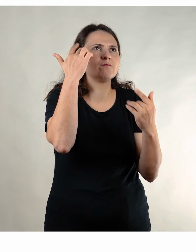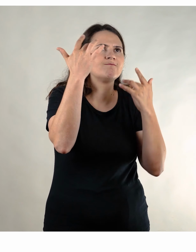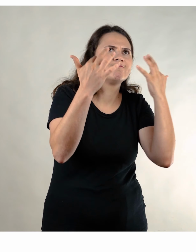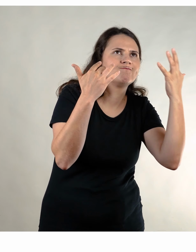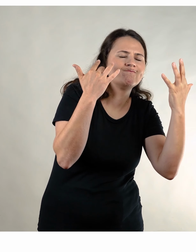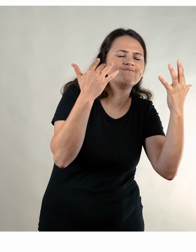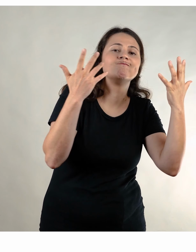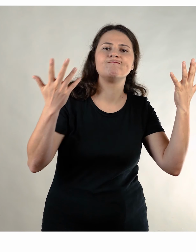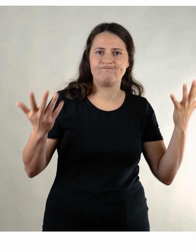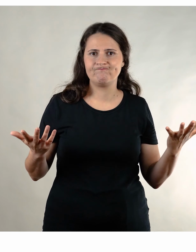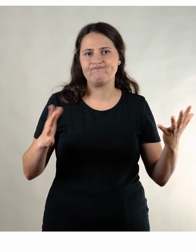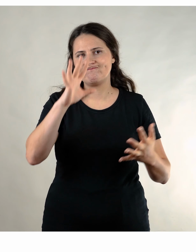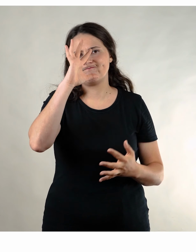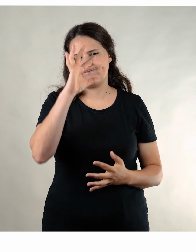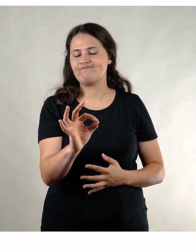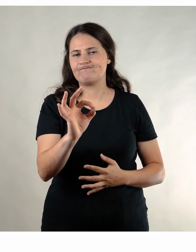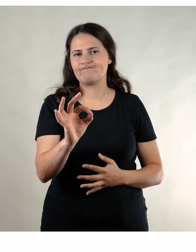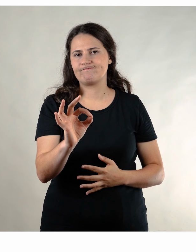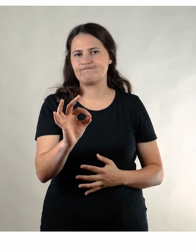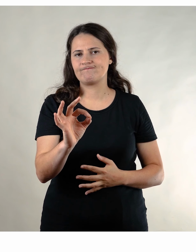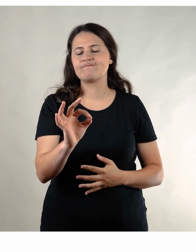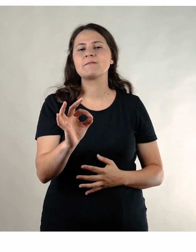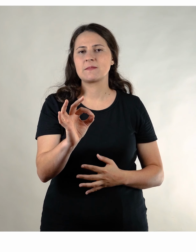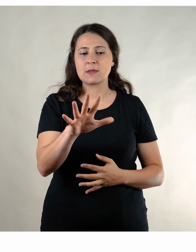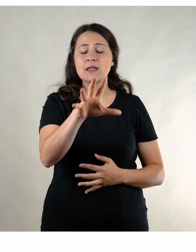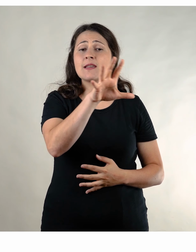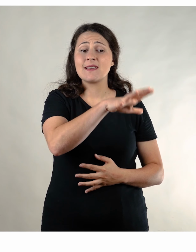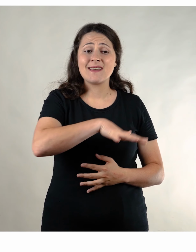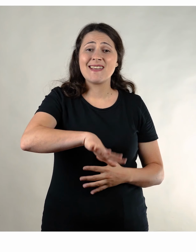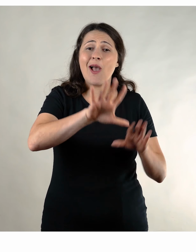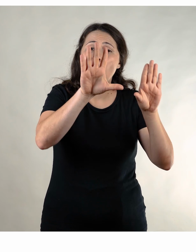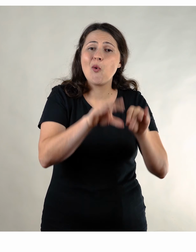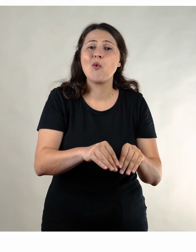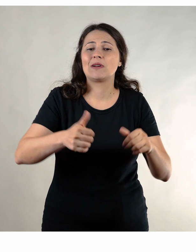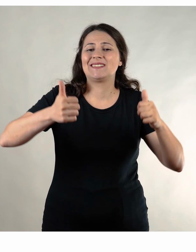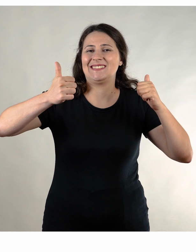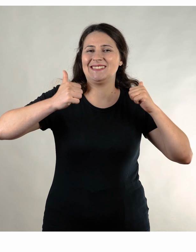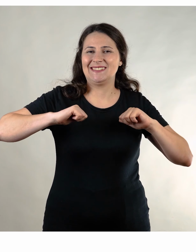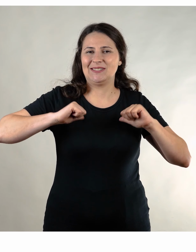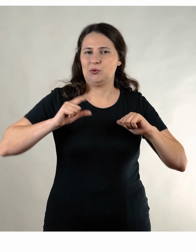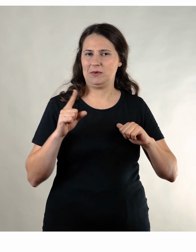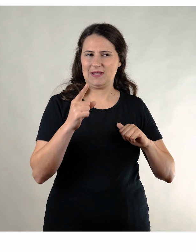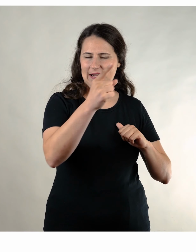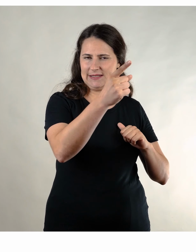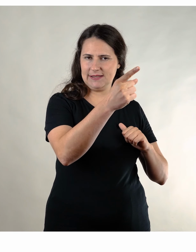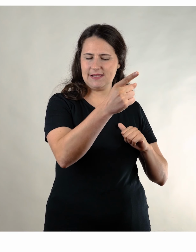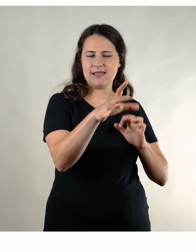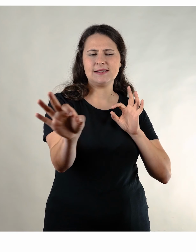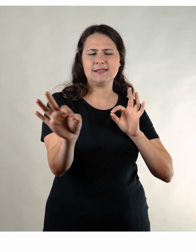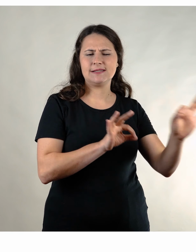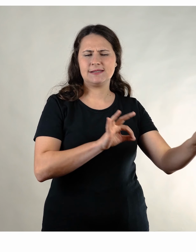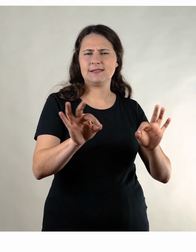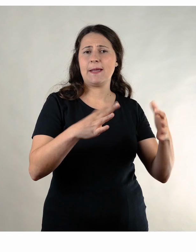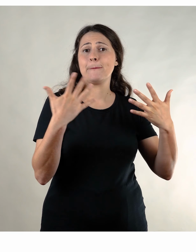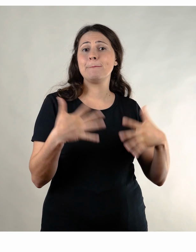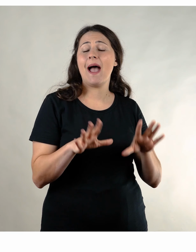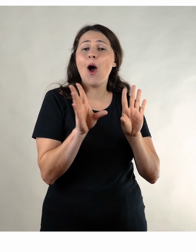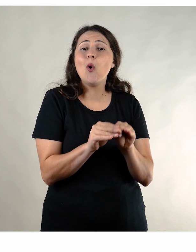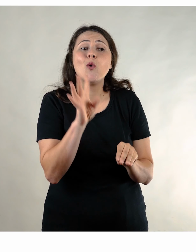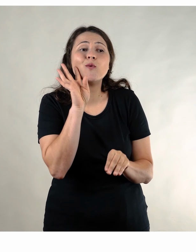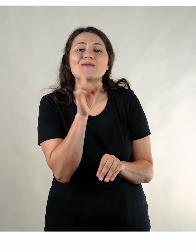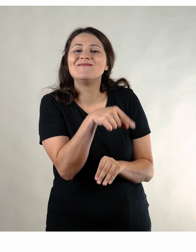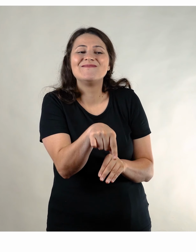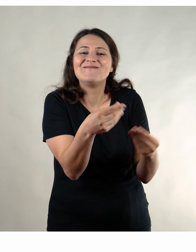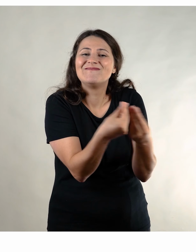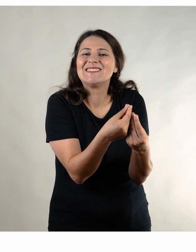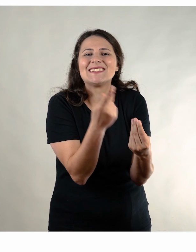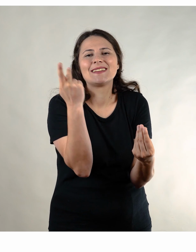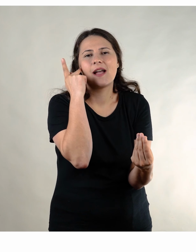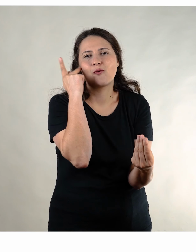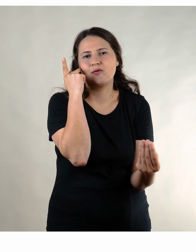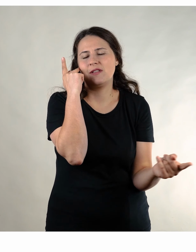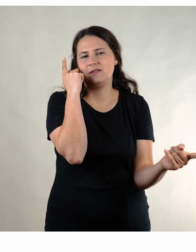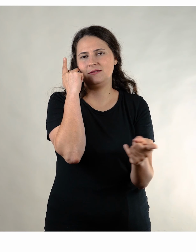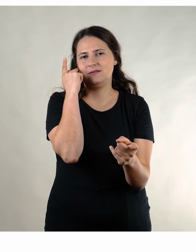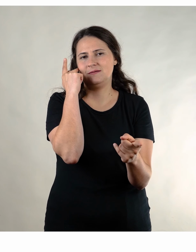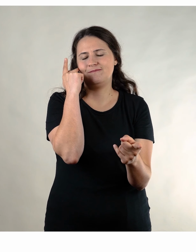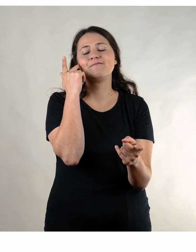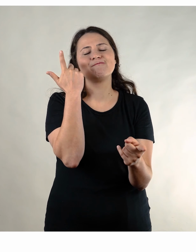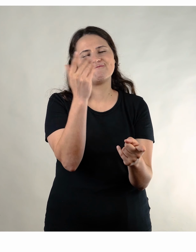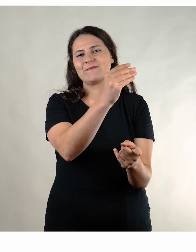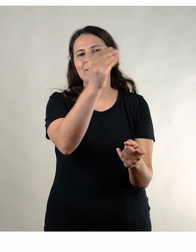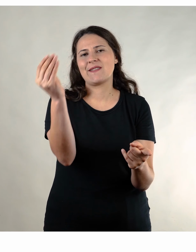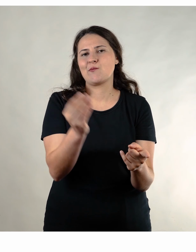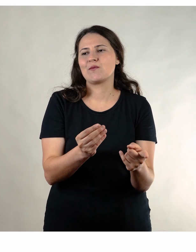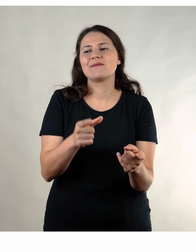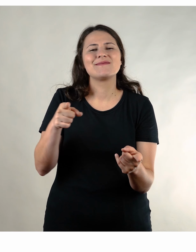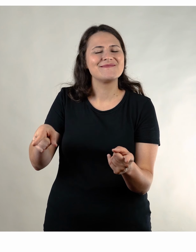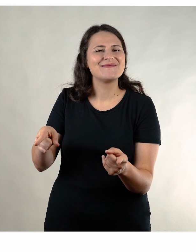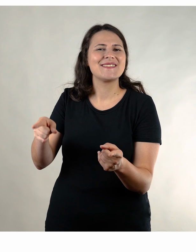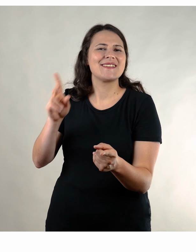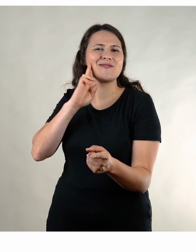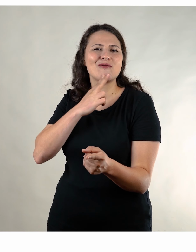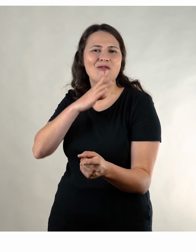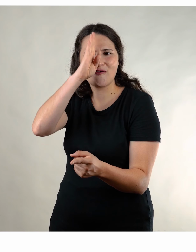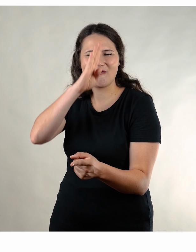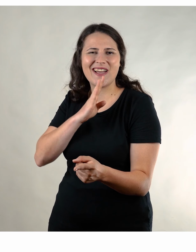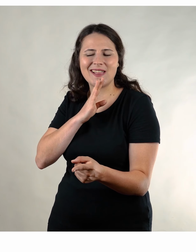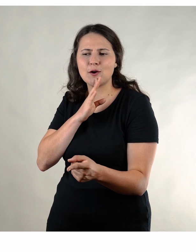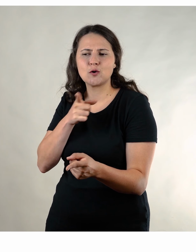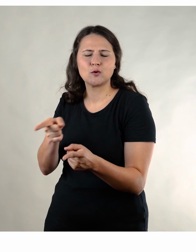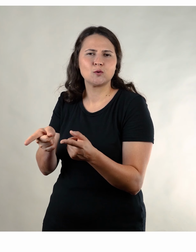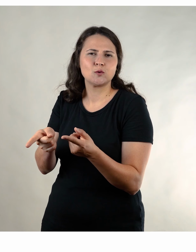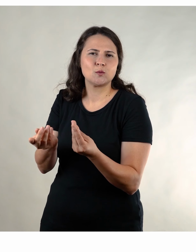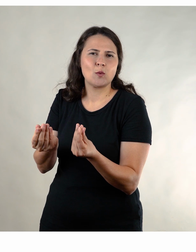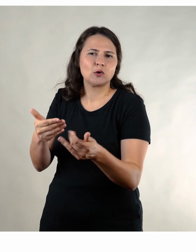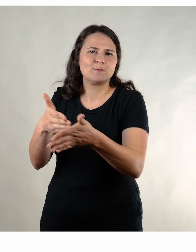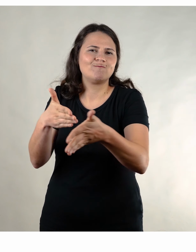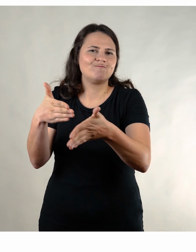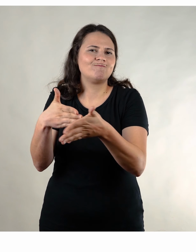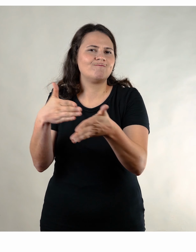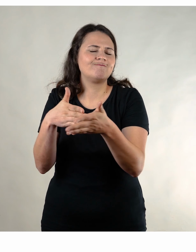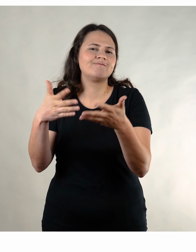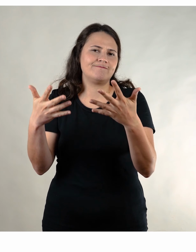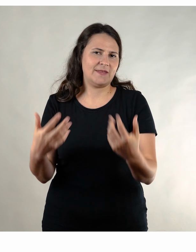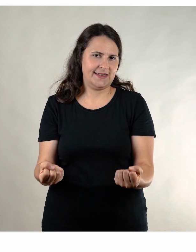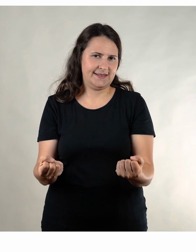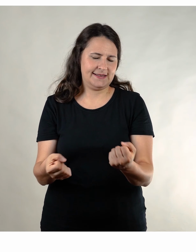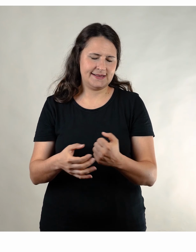Πράγματι, ο ταξιδιωτικός κλάδος έχει σχεδιαστεί για ακούοντες ταξιδιώτες, οπότε αποτελεί πρόκληση για τους ταξιδιώτες με προβλήματα ακοής.